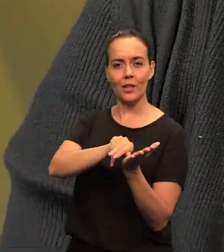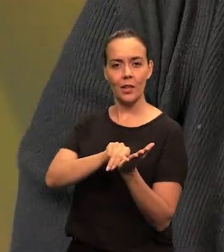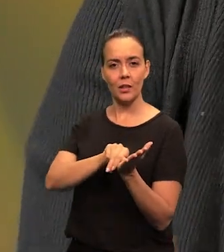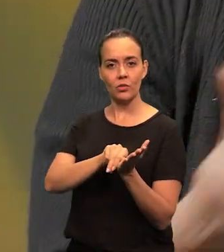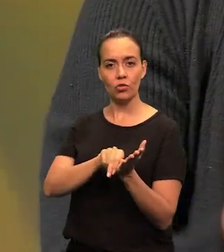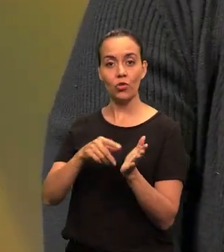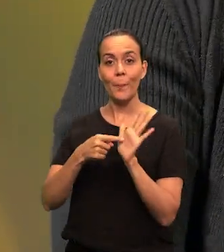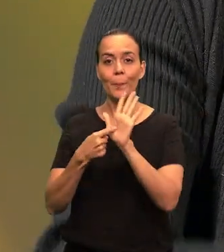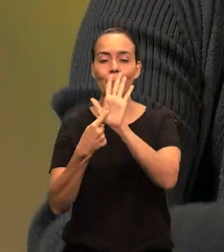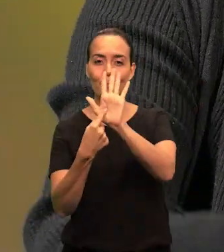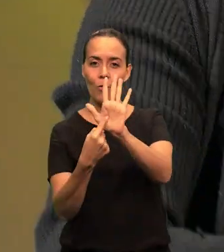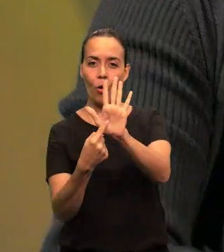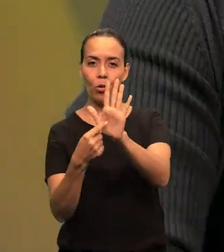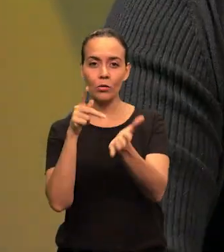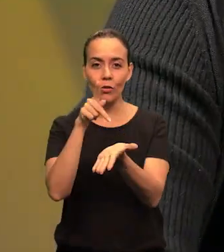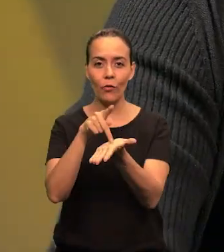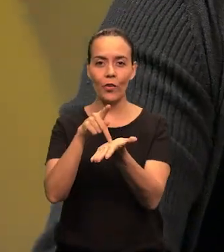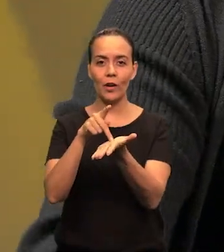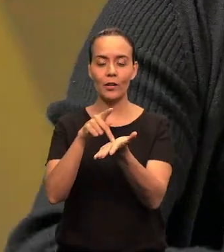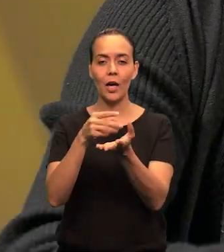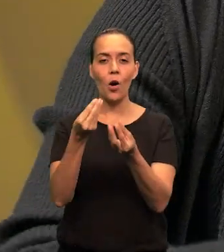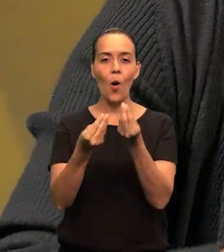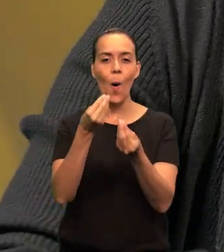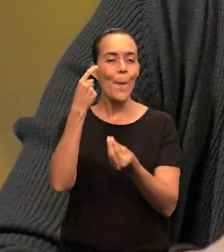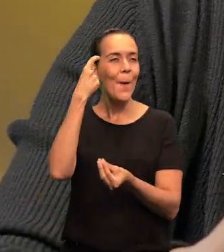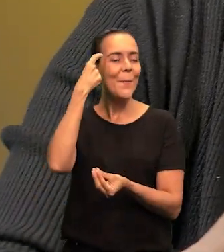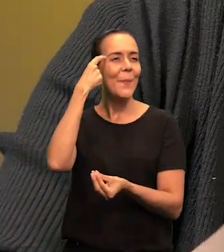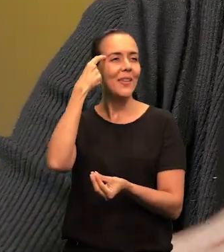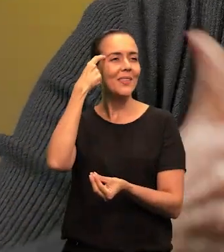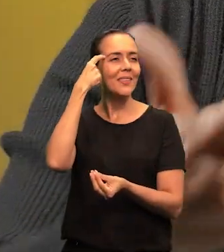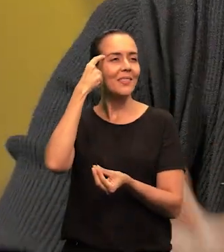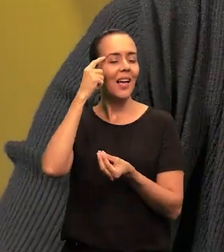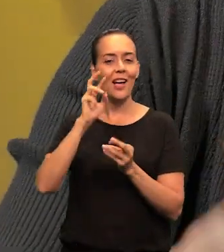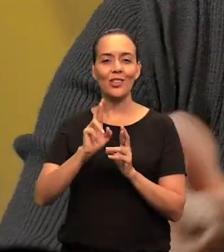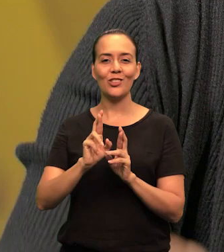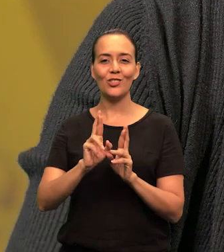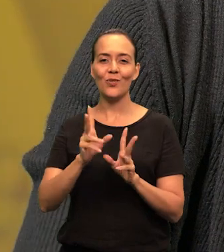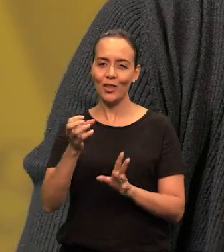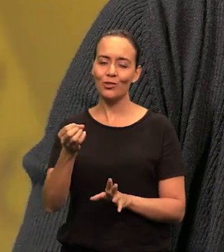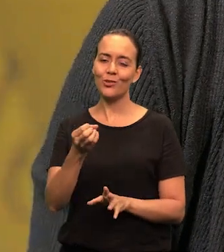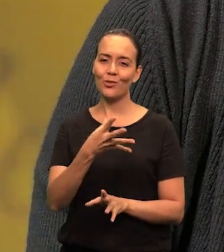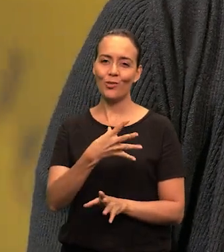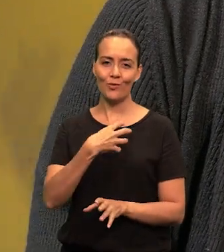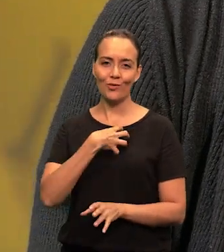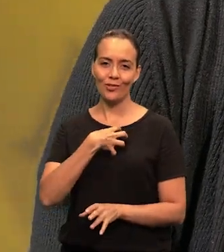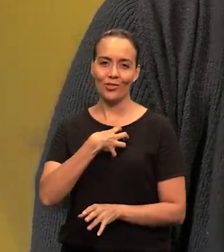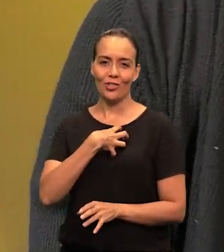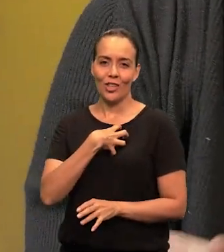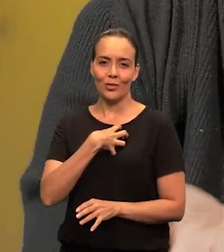eles trazem, literalmente, um novo modo de pensamento e de raciocínio, se a gente pode dizer isso,